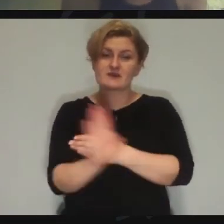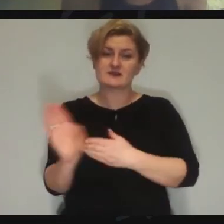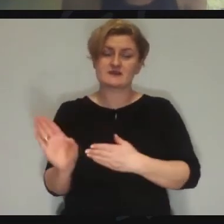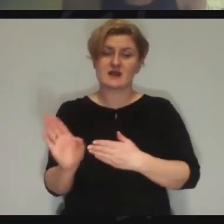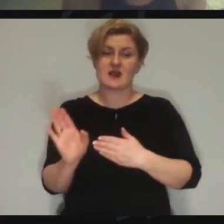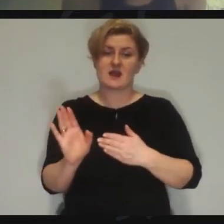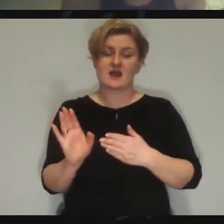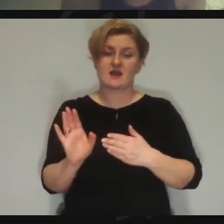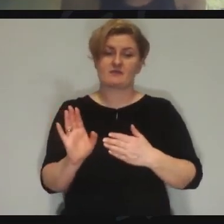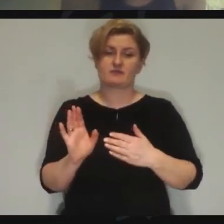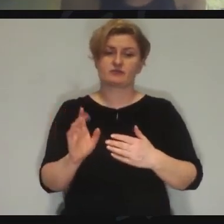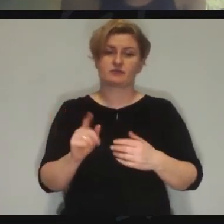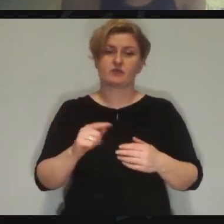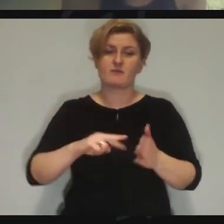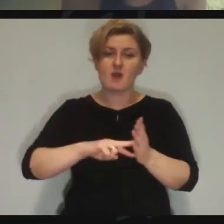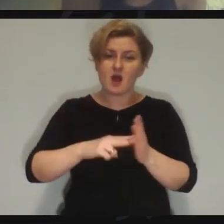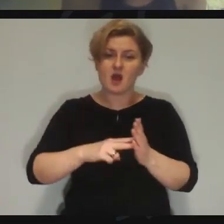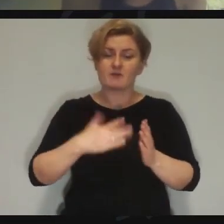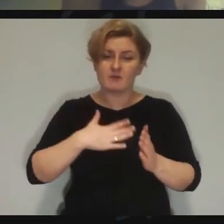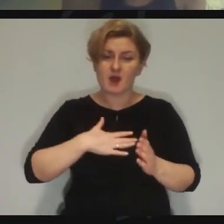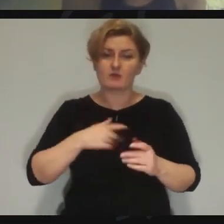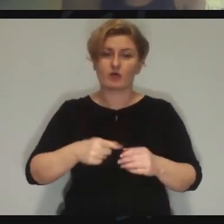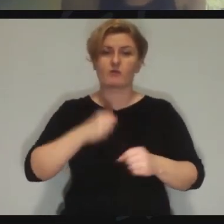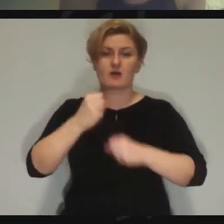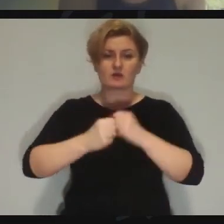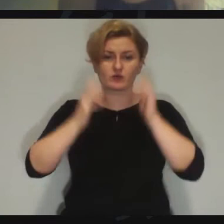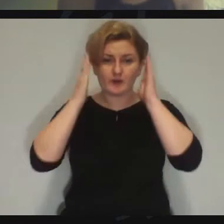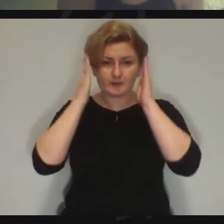wtedy skupiamy się na tym.